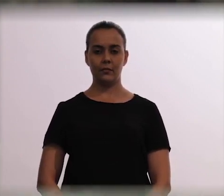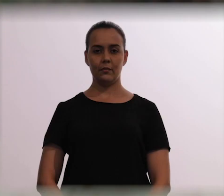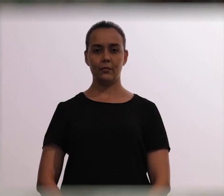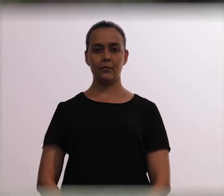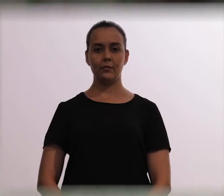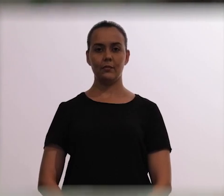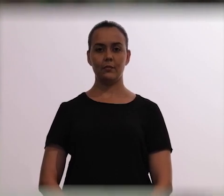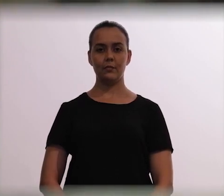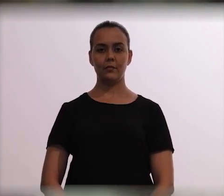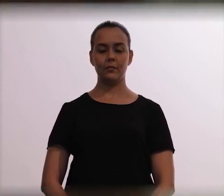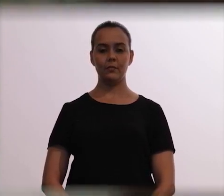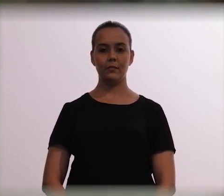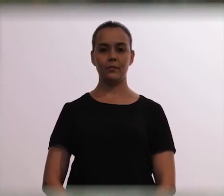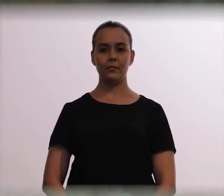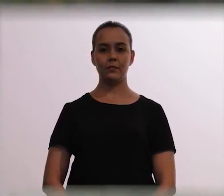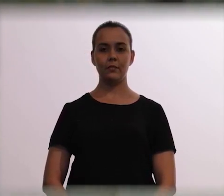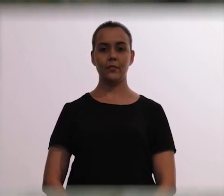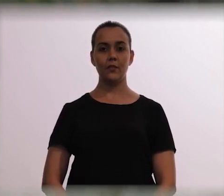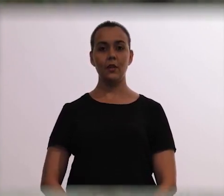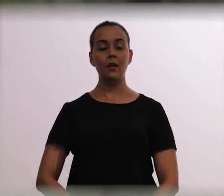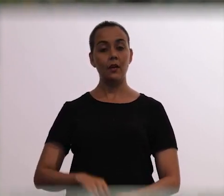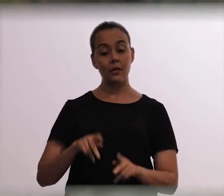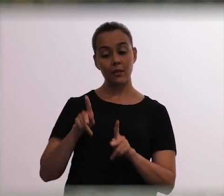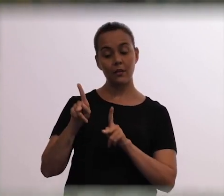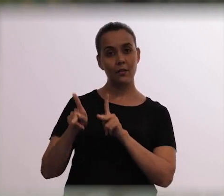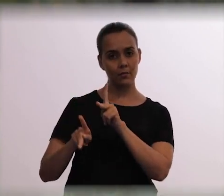É a população, a grande massa populacional,